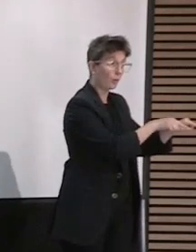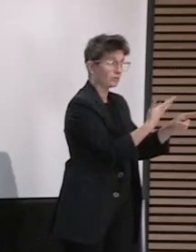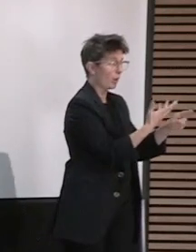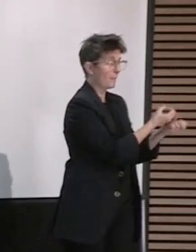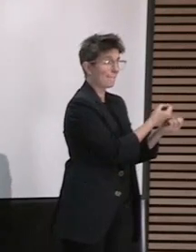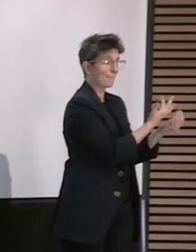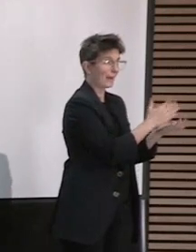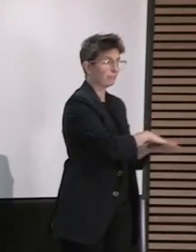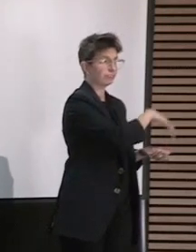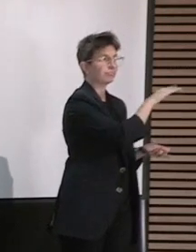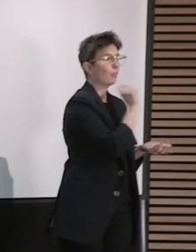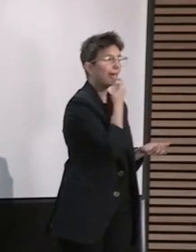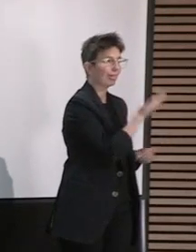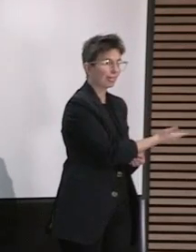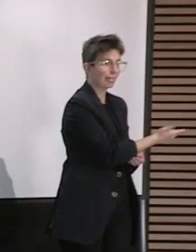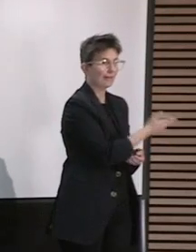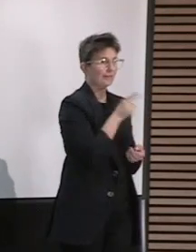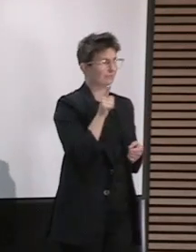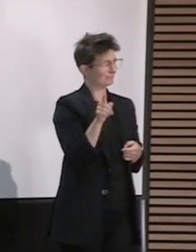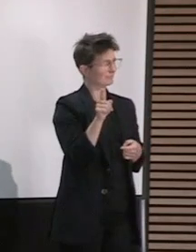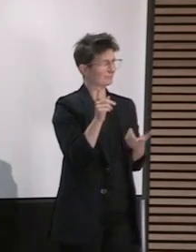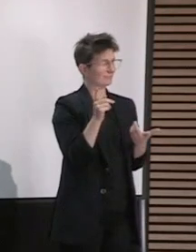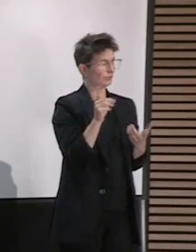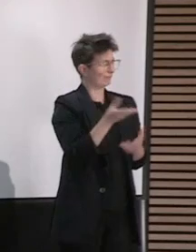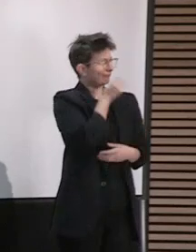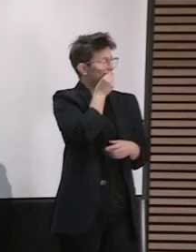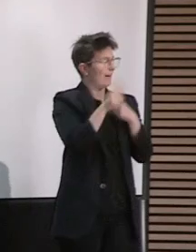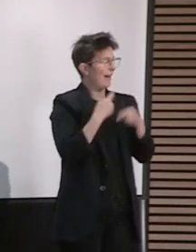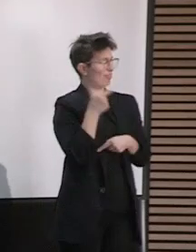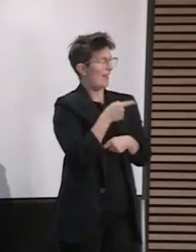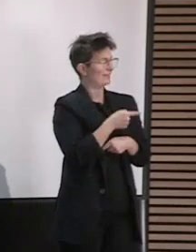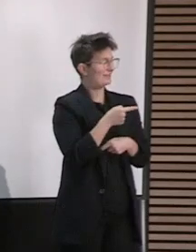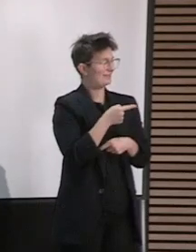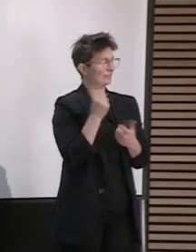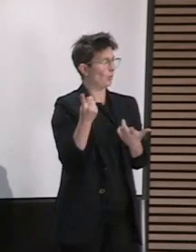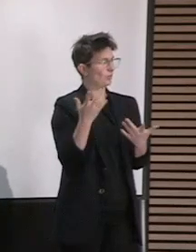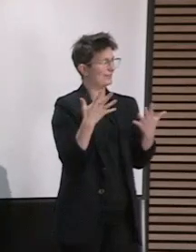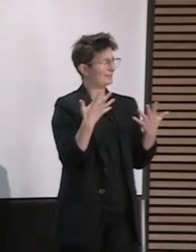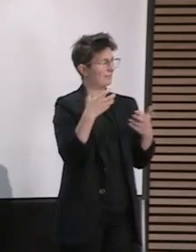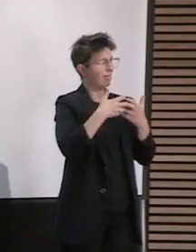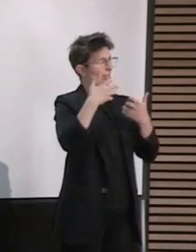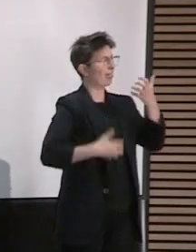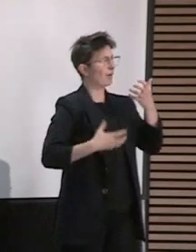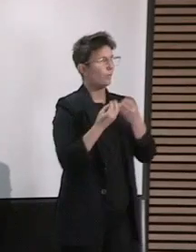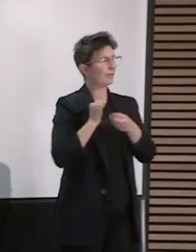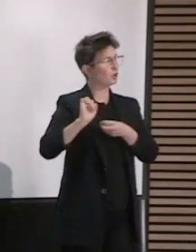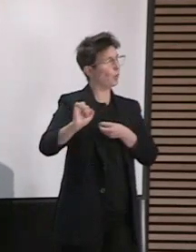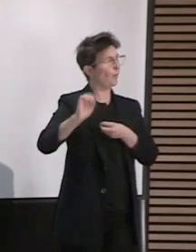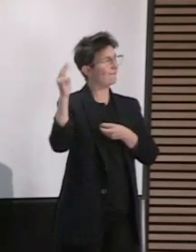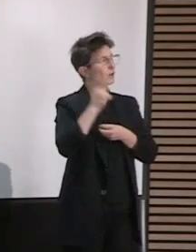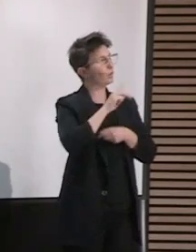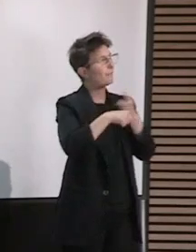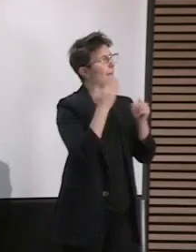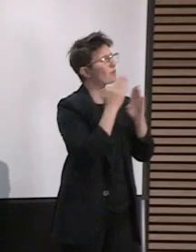rorirori rawa. Ka taea e koe te